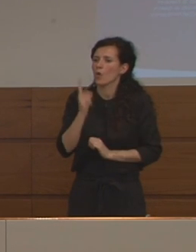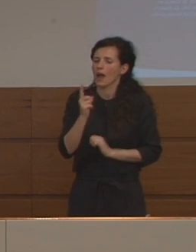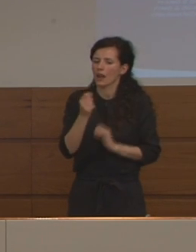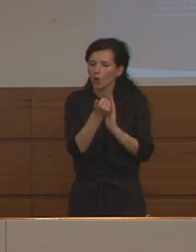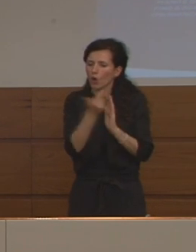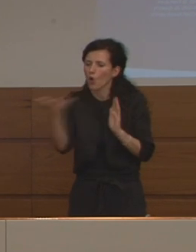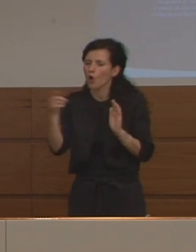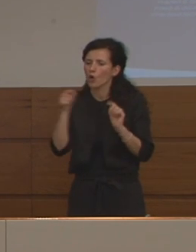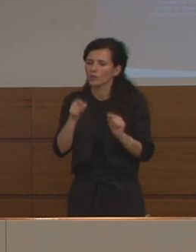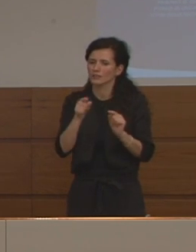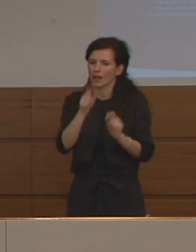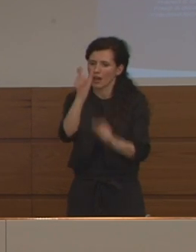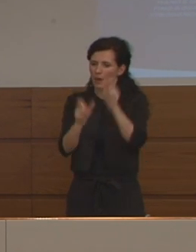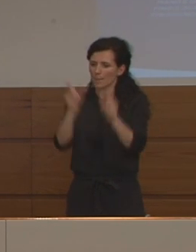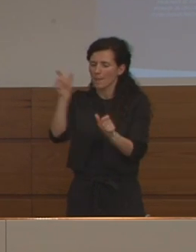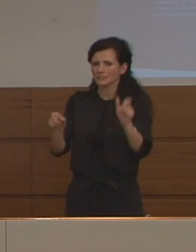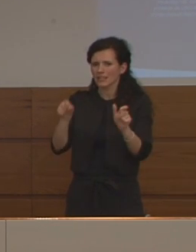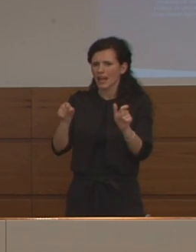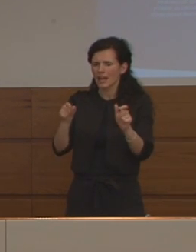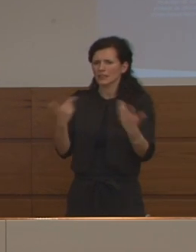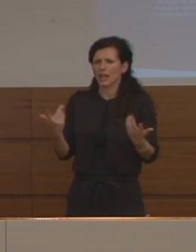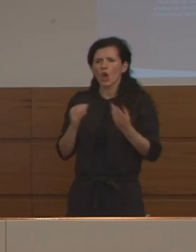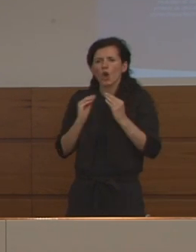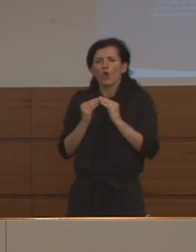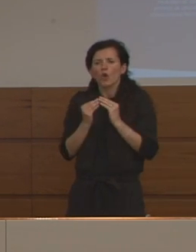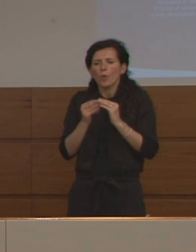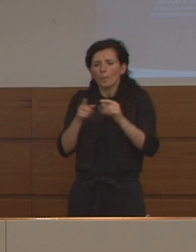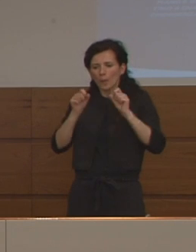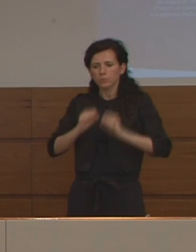E soprattutto come farvi fronte? Abbiamo delle testimonianze,